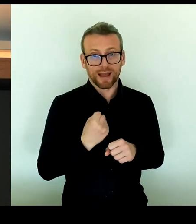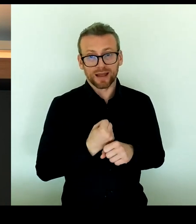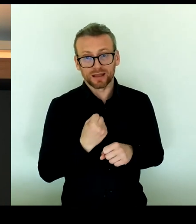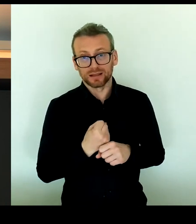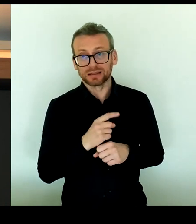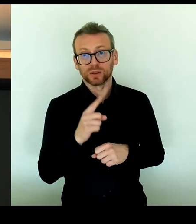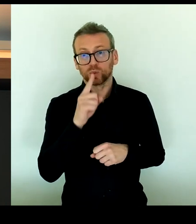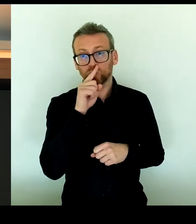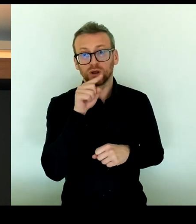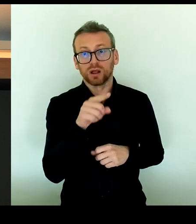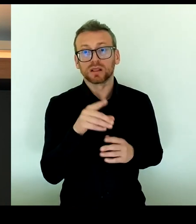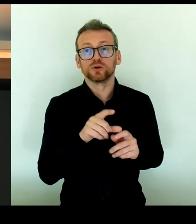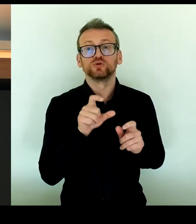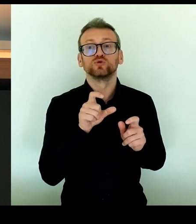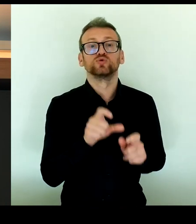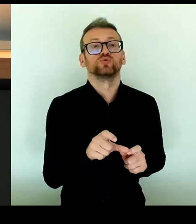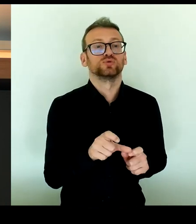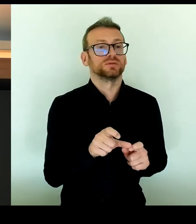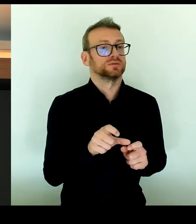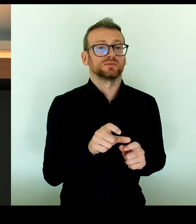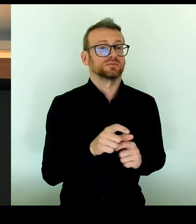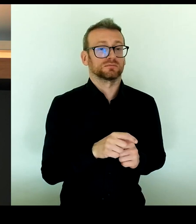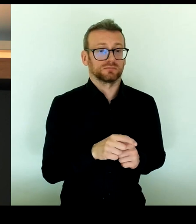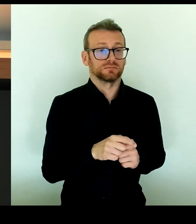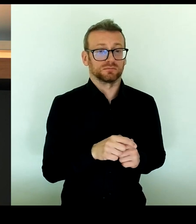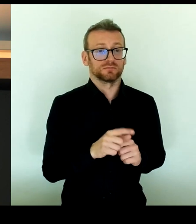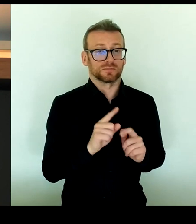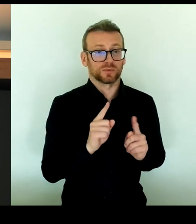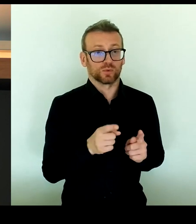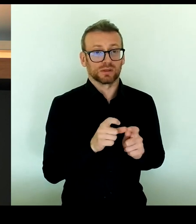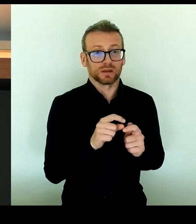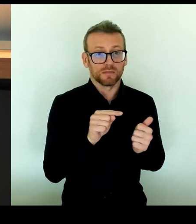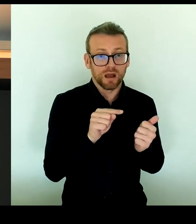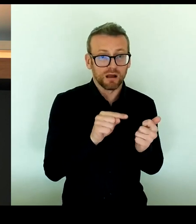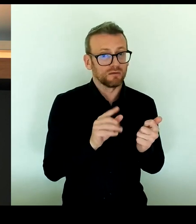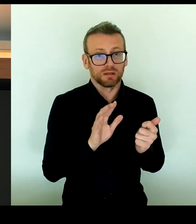auch der Datenaustausch zwischen einzelnen Behörden nicht zügellos erfolgen sollte.